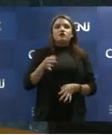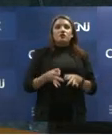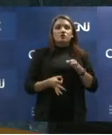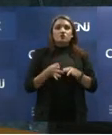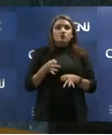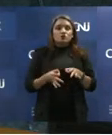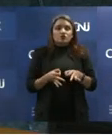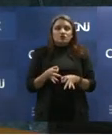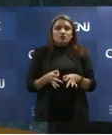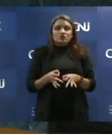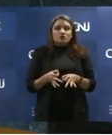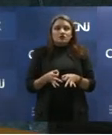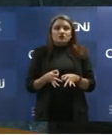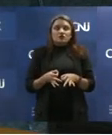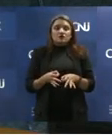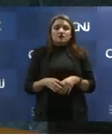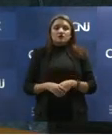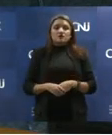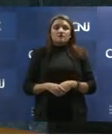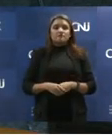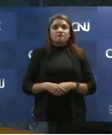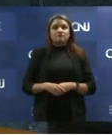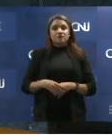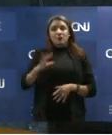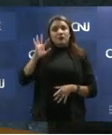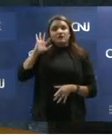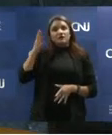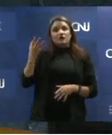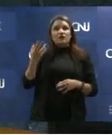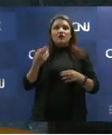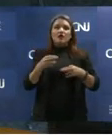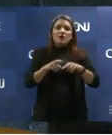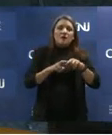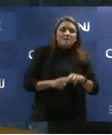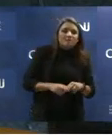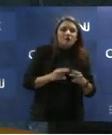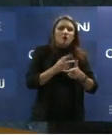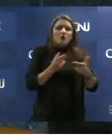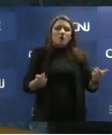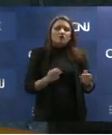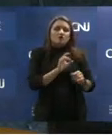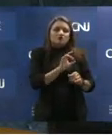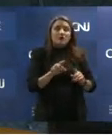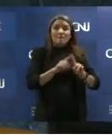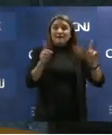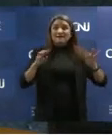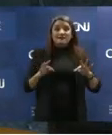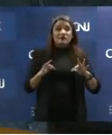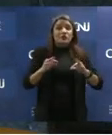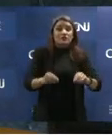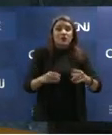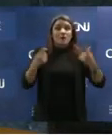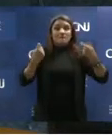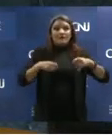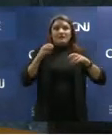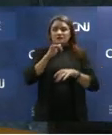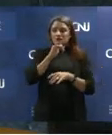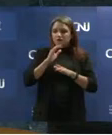que se possa definir em razão de situações concretas, mas é uma justiça quase integral. Ele tem que comunicar com a sociedade, tem que atender a sociedade,